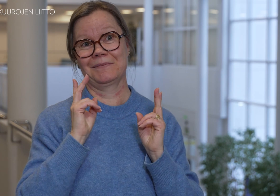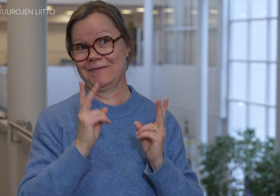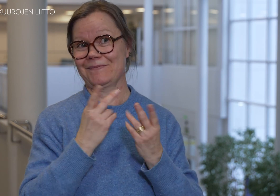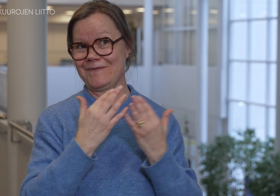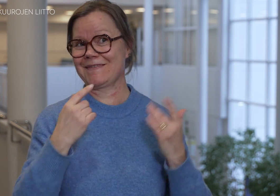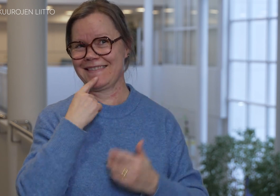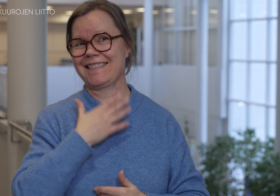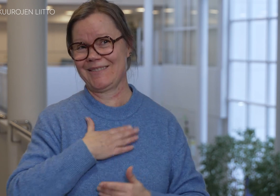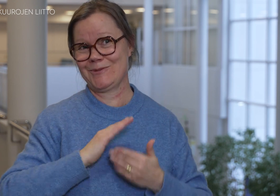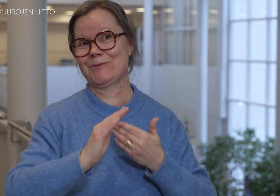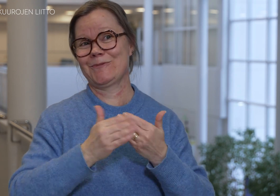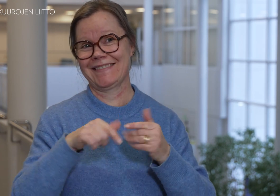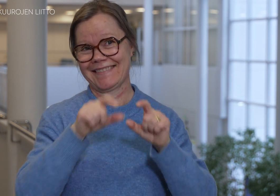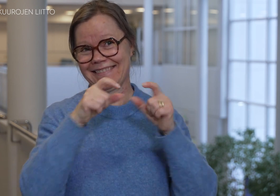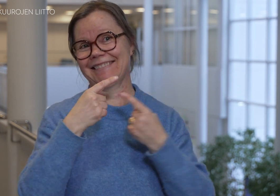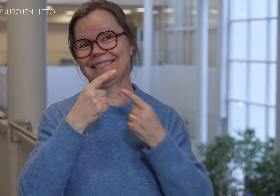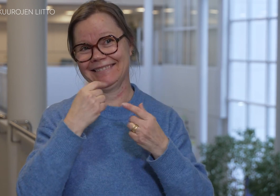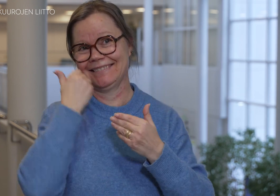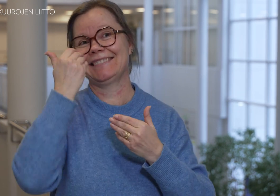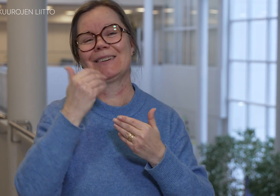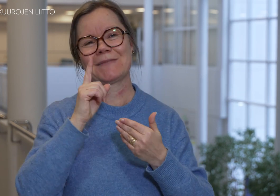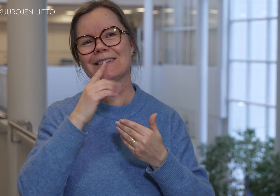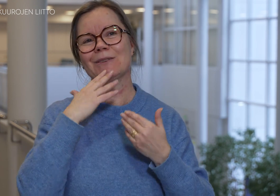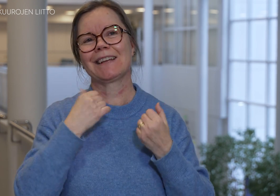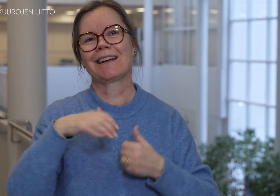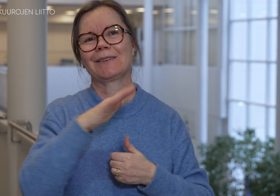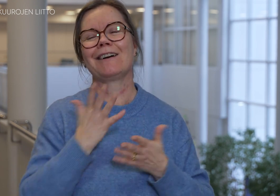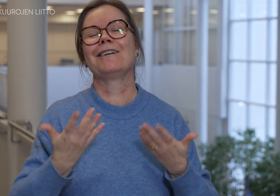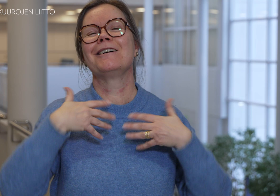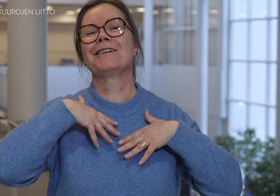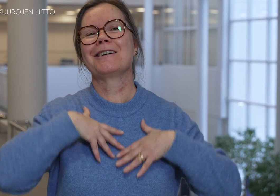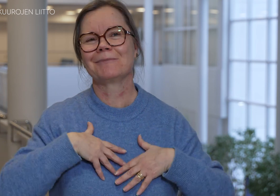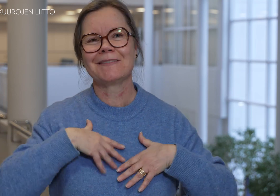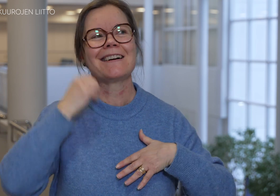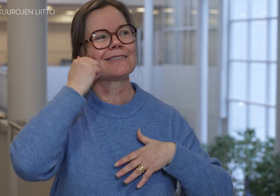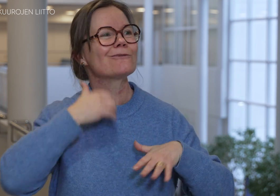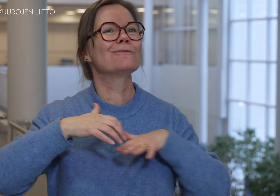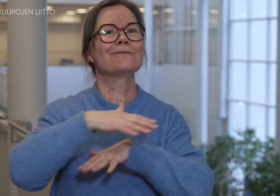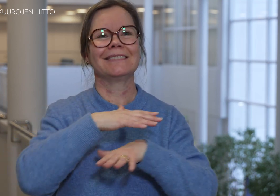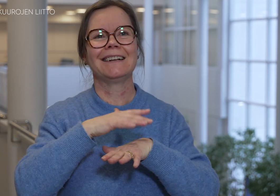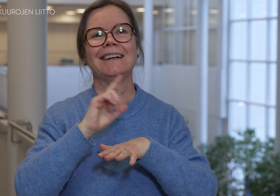Monet ovat toivoneet vastaavaa kiertuetta uudestaan - sitten kun on enemmän kokemusta hyvinvointialueella asumisesta.